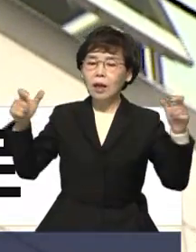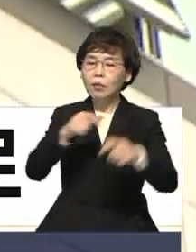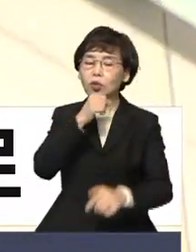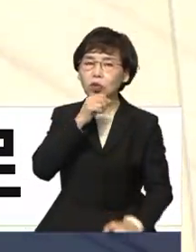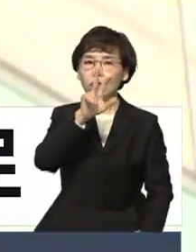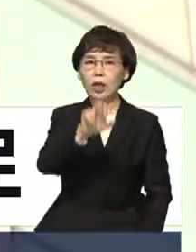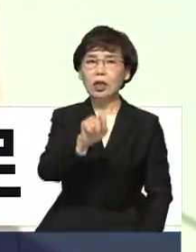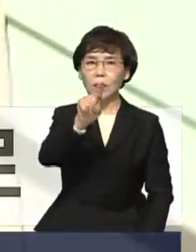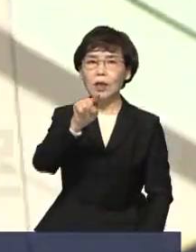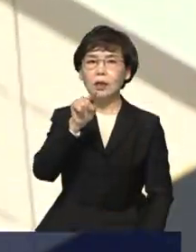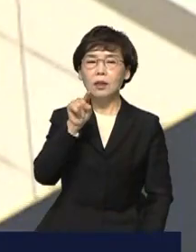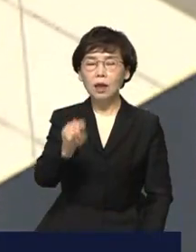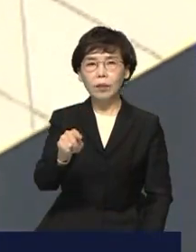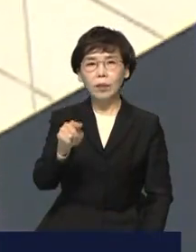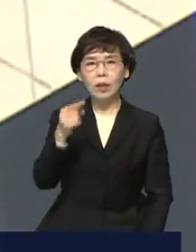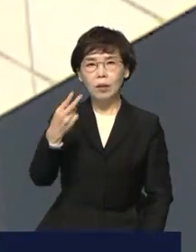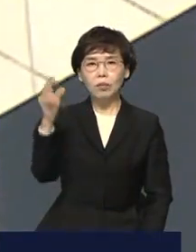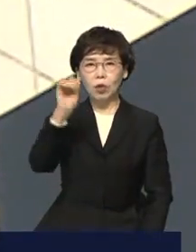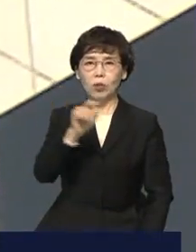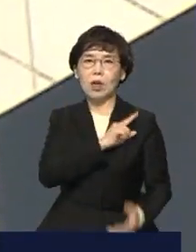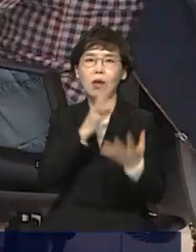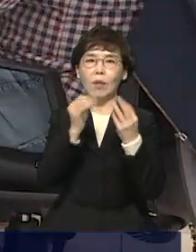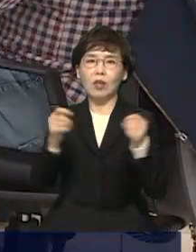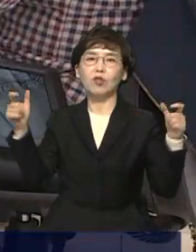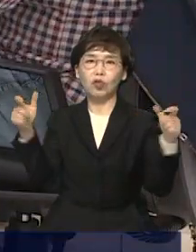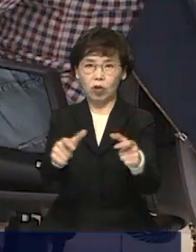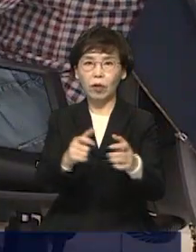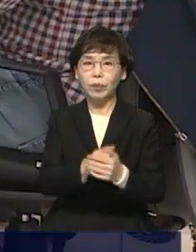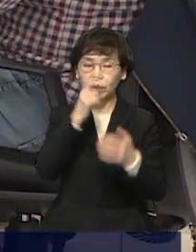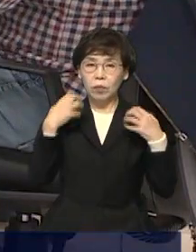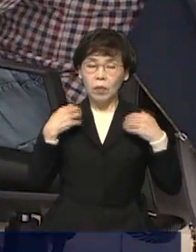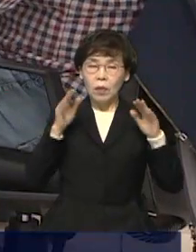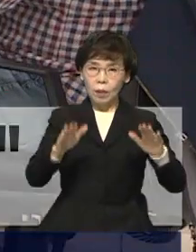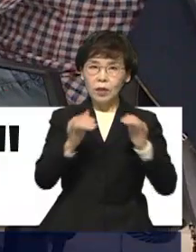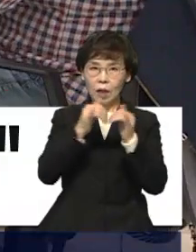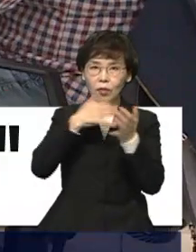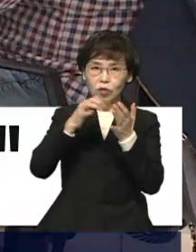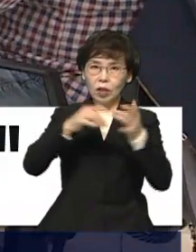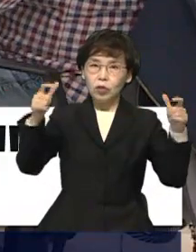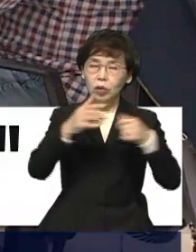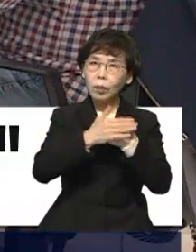정부는 이번 정원 감축으로 연간 7,600억 원 수준의 인건비 절감 효과가 있을